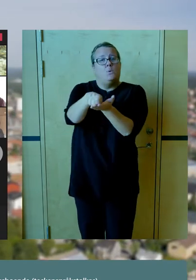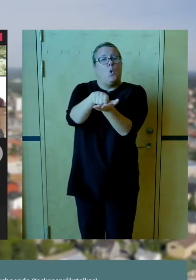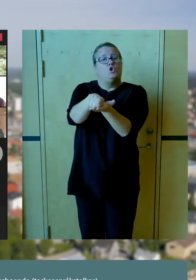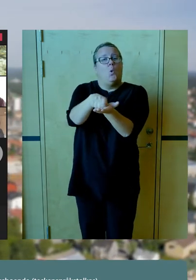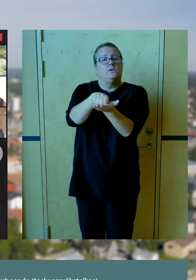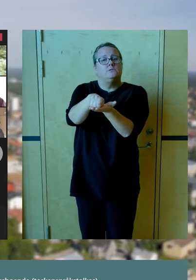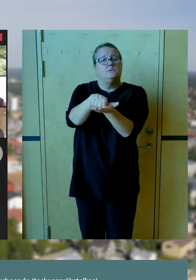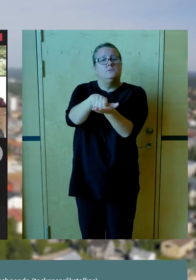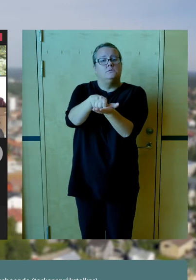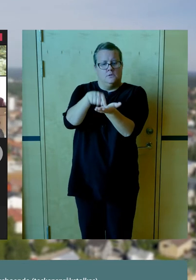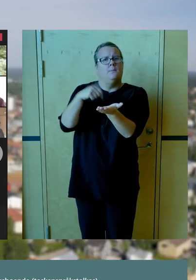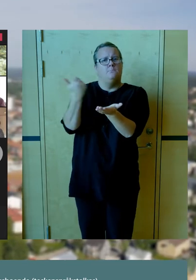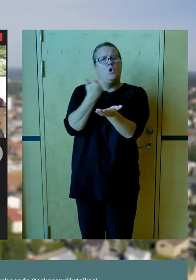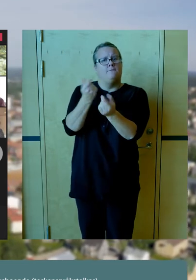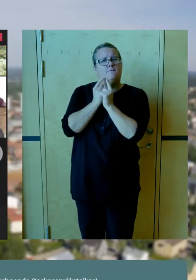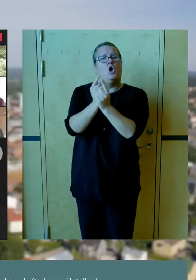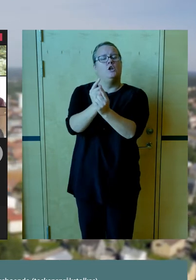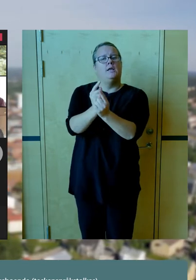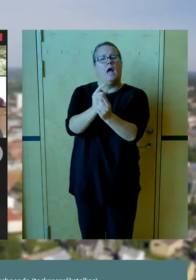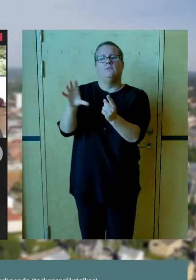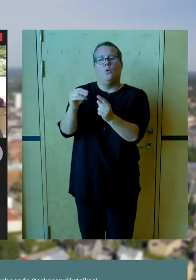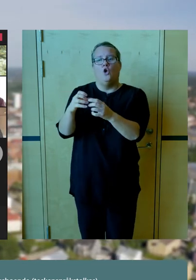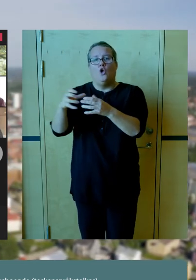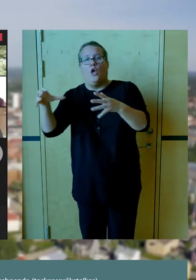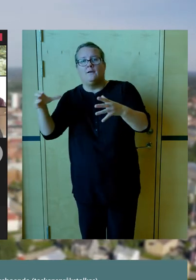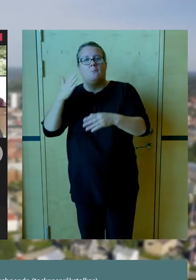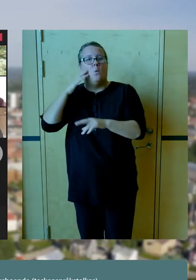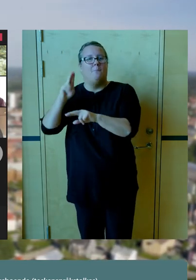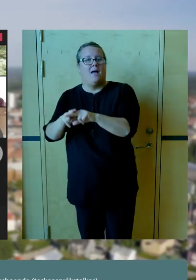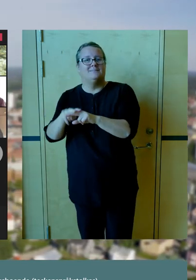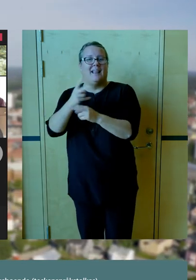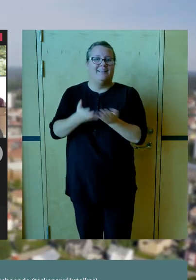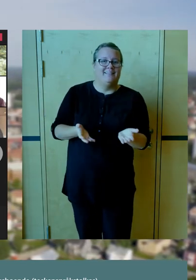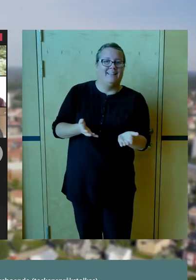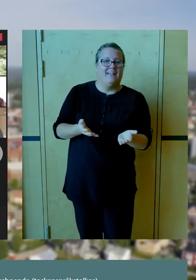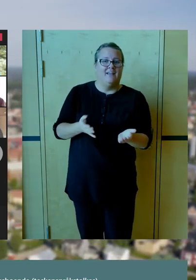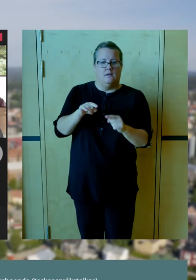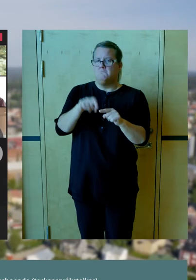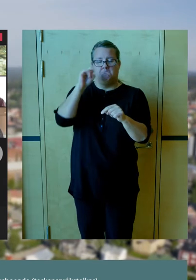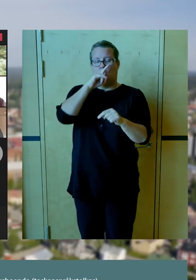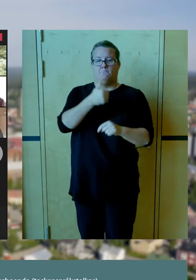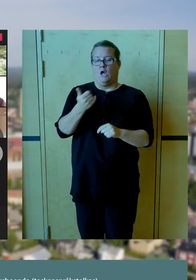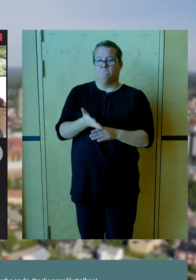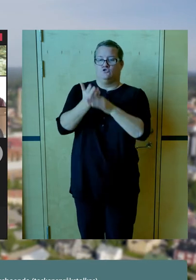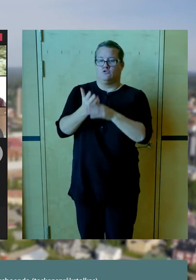När vi ska bygga ut våra boendeplatser Vi kan inte bygga En massa platser i onödan